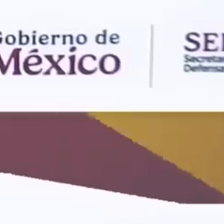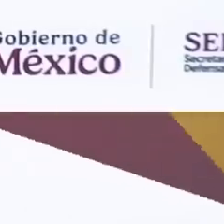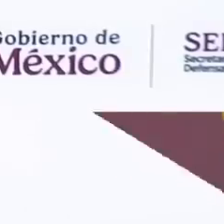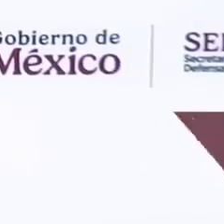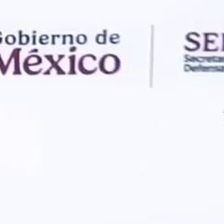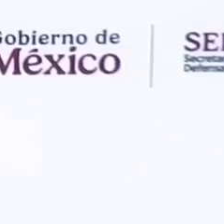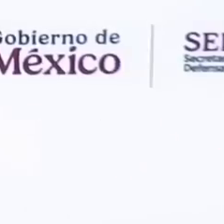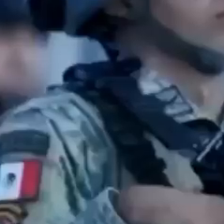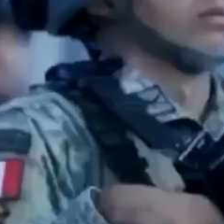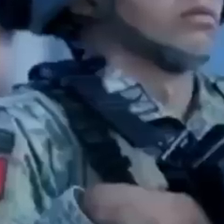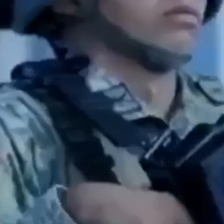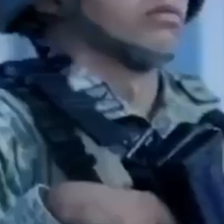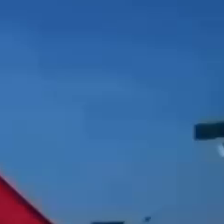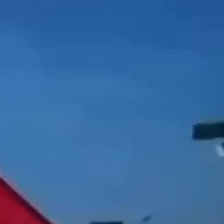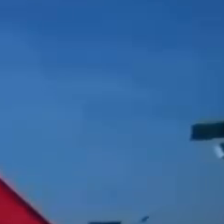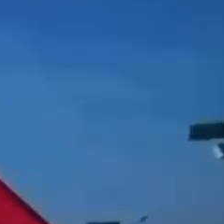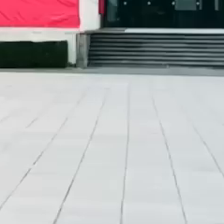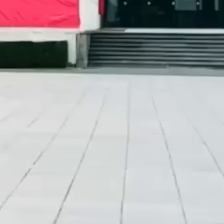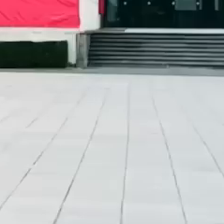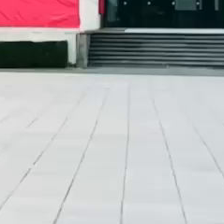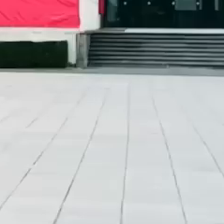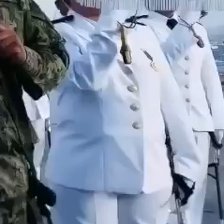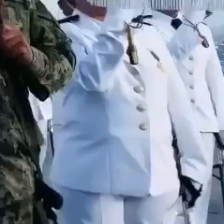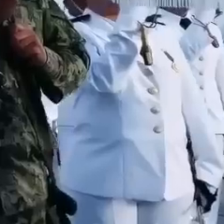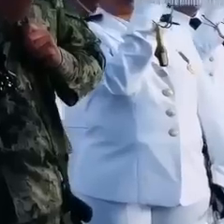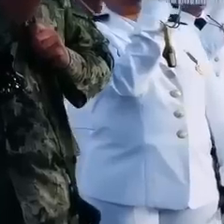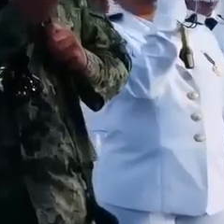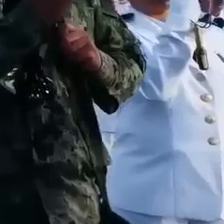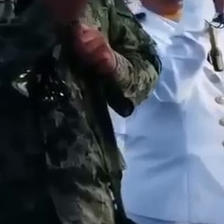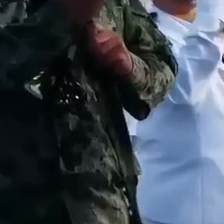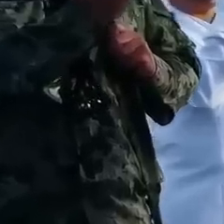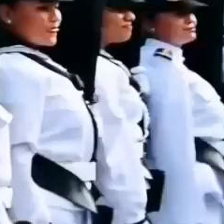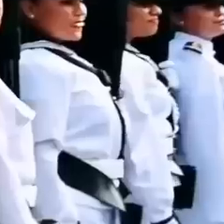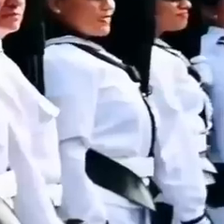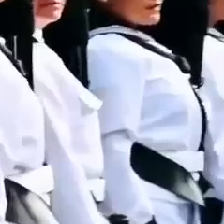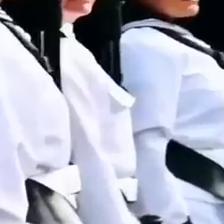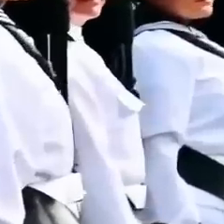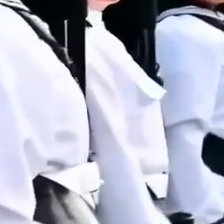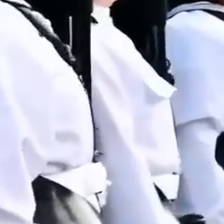esfuerzos gracias al esfuerzo compromiso y profesionalismo de miles y hombres y mujeres